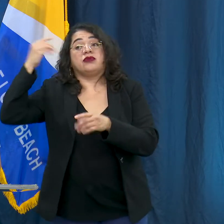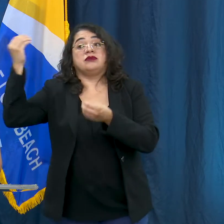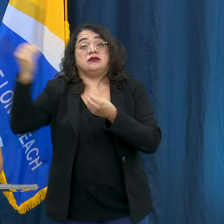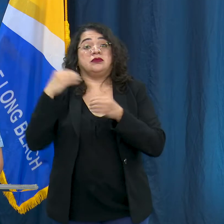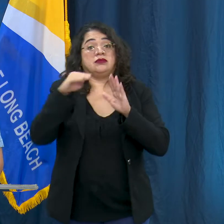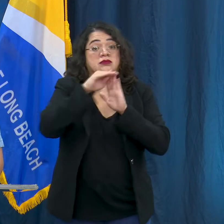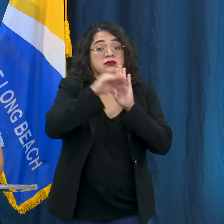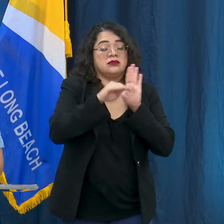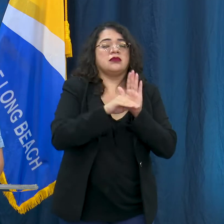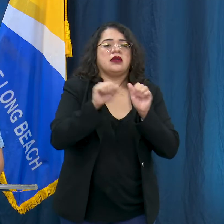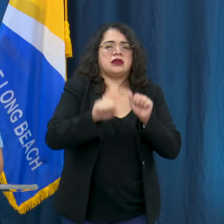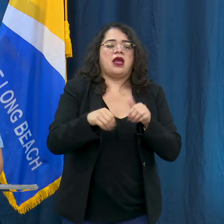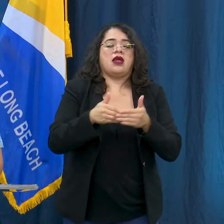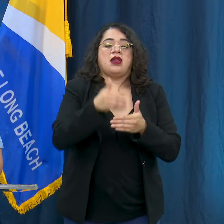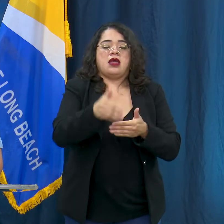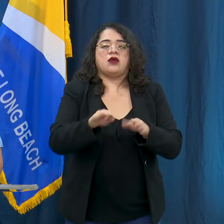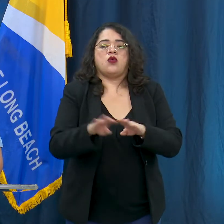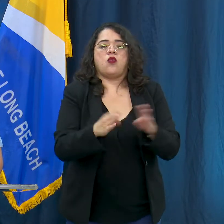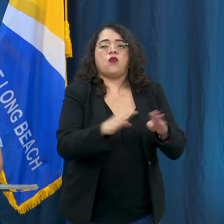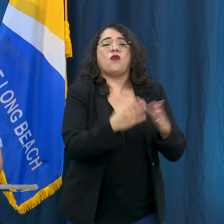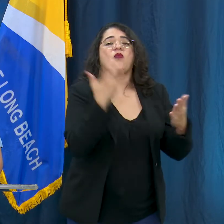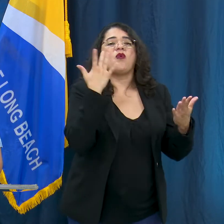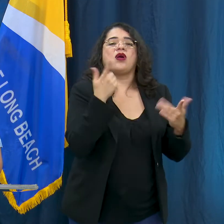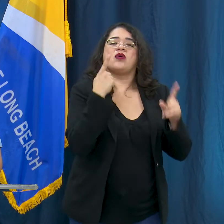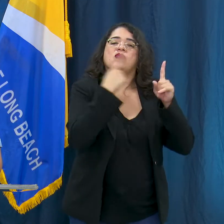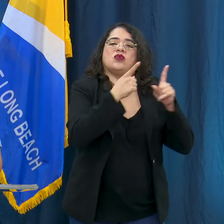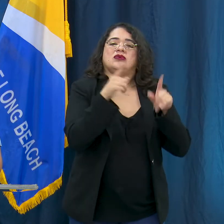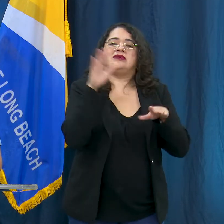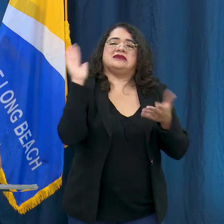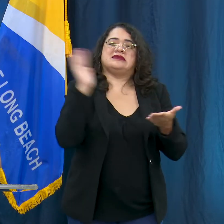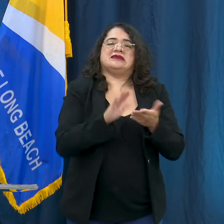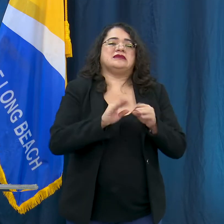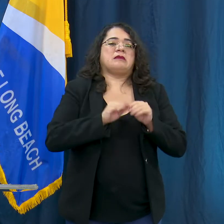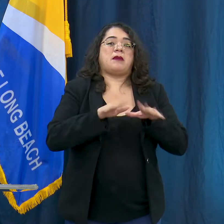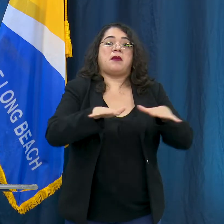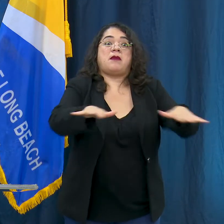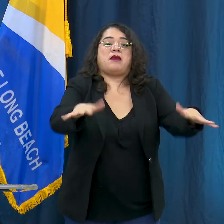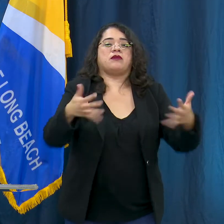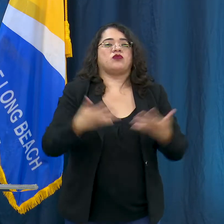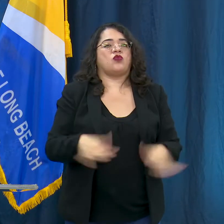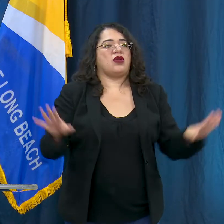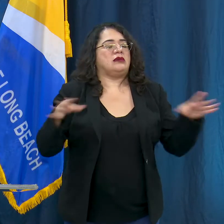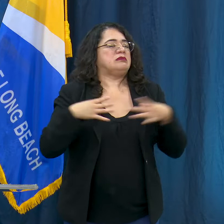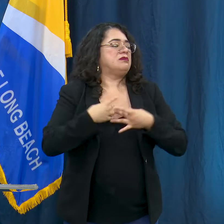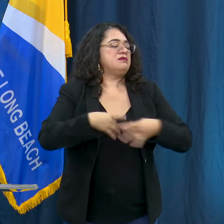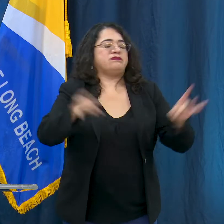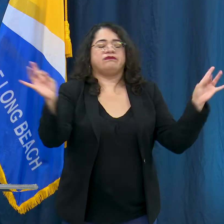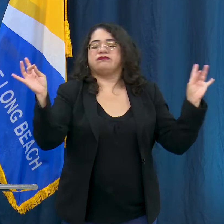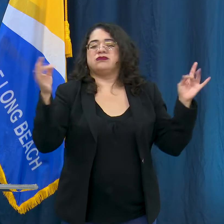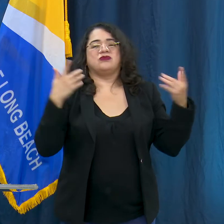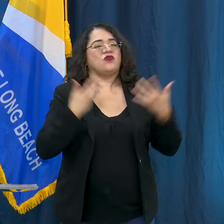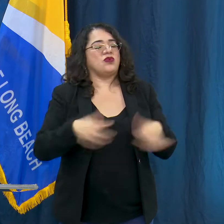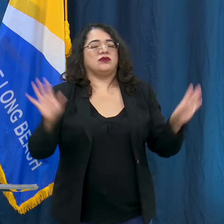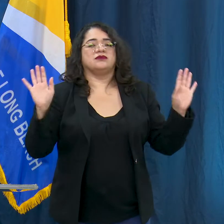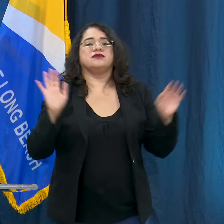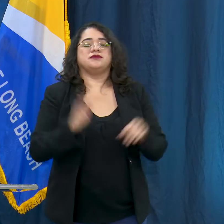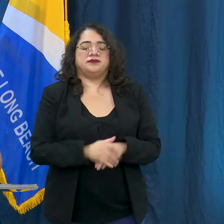Seguros para prevenir otra bola de del V Rose también con cada pass okay Vasa